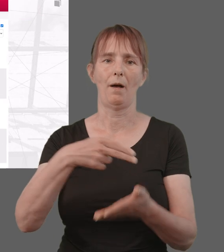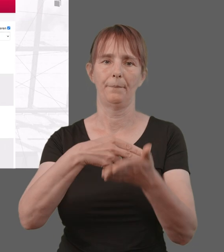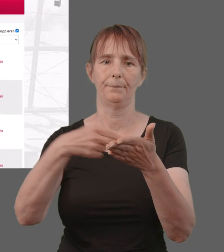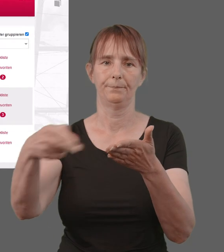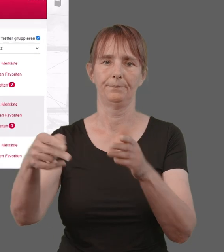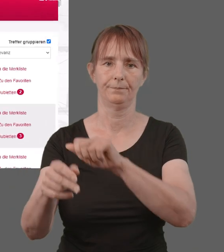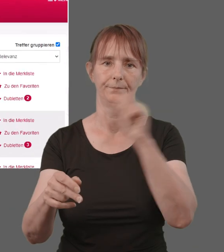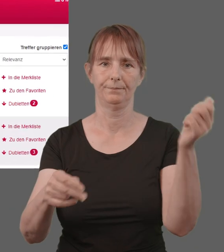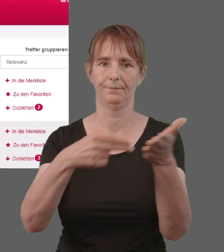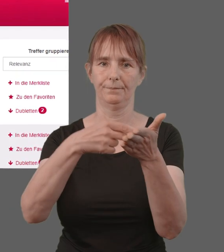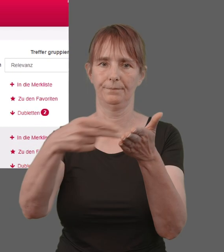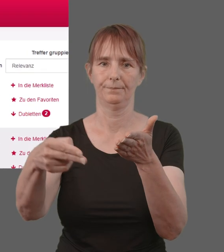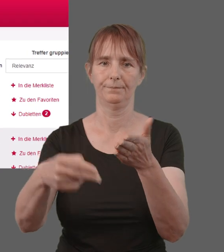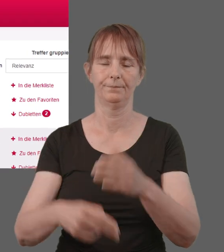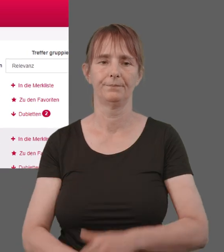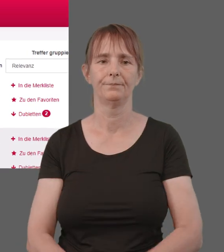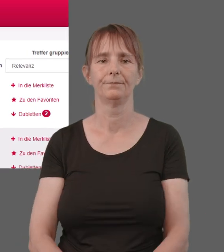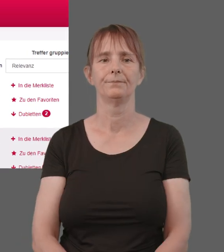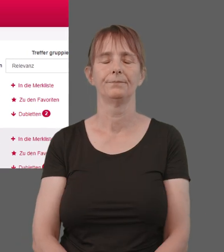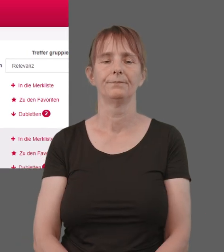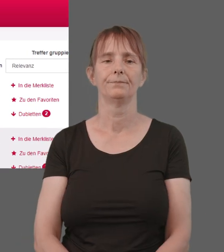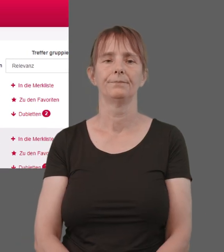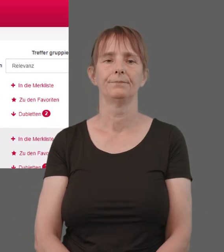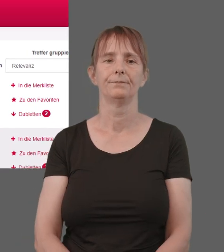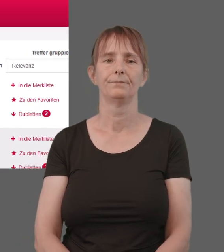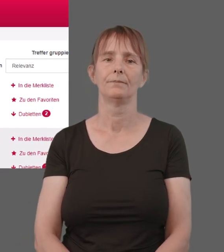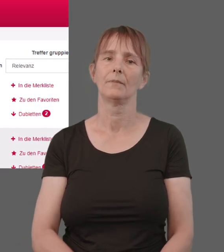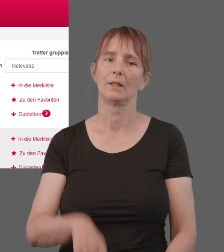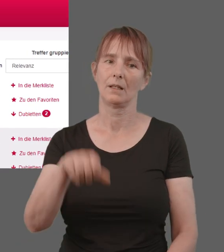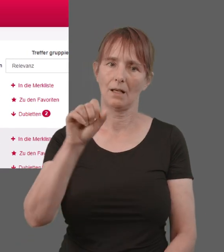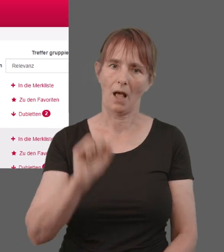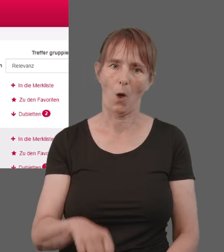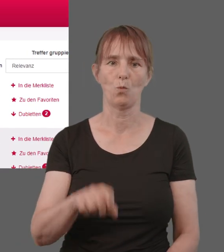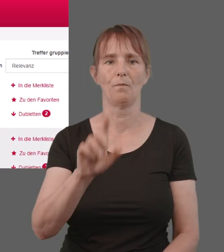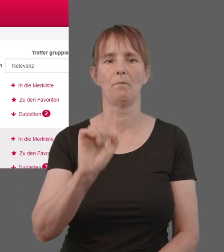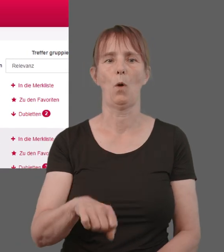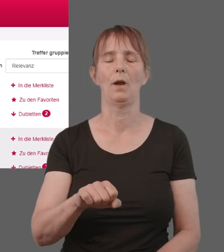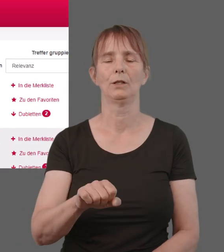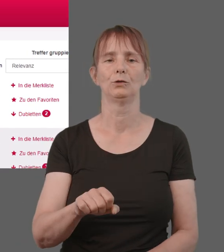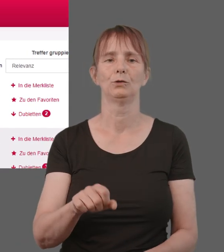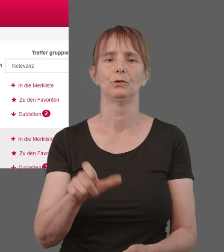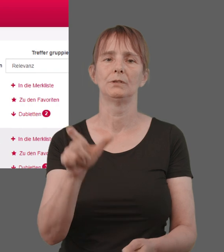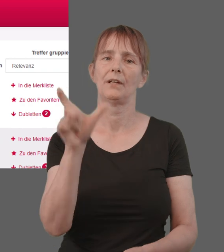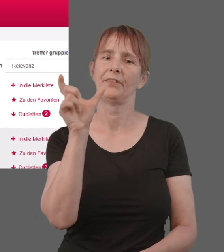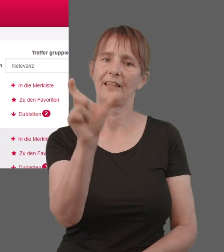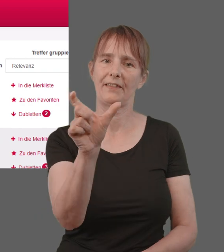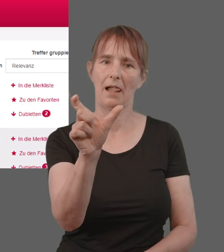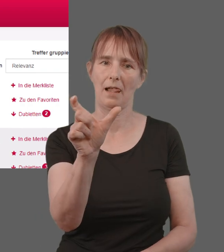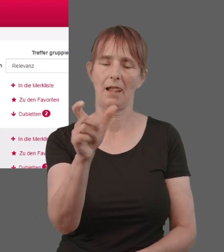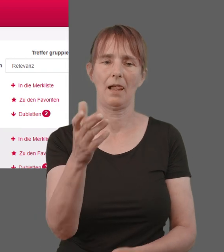ist am einfachsten. Sie können aber natürlich auch einen Titel oder Titelstichworte eingeben. In der